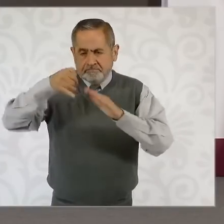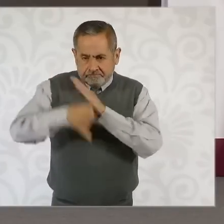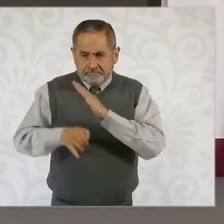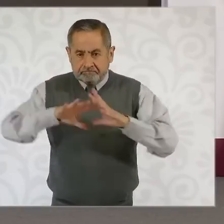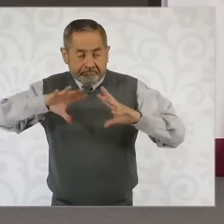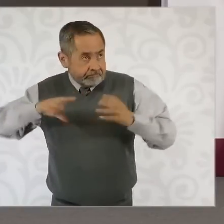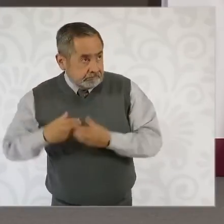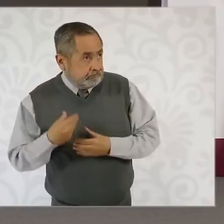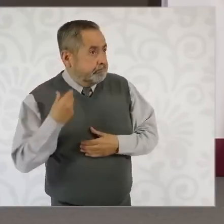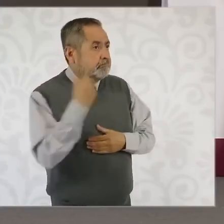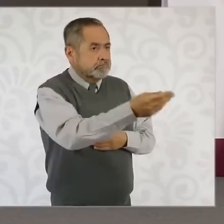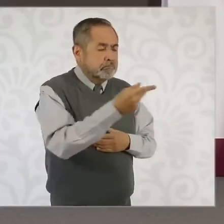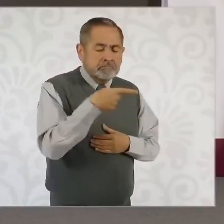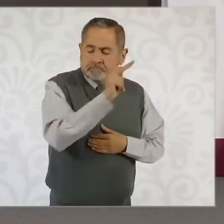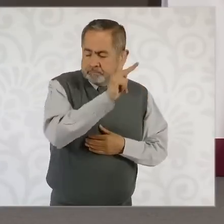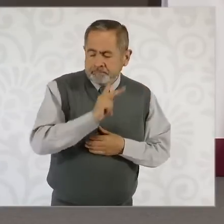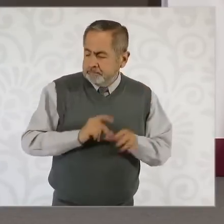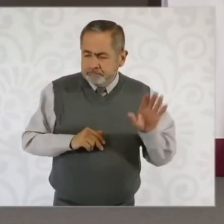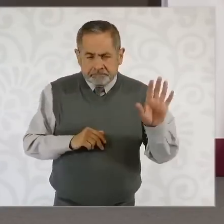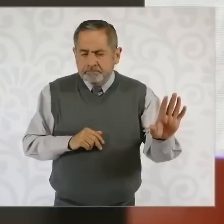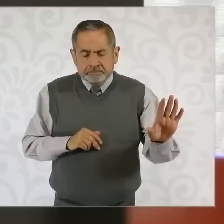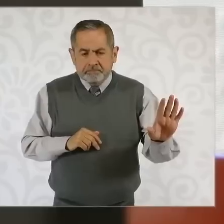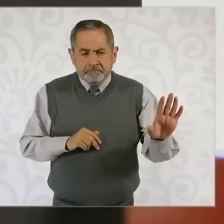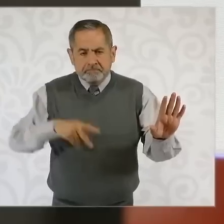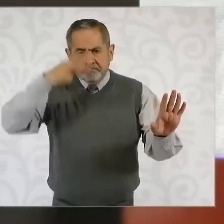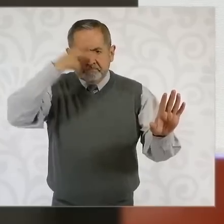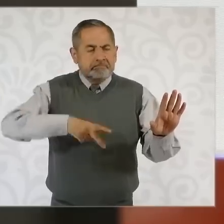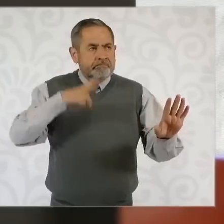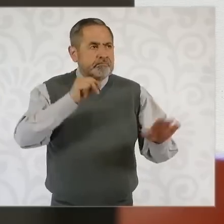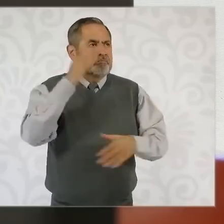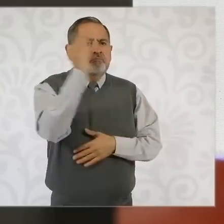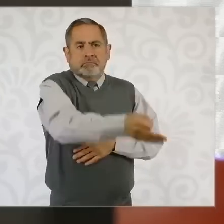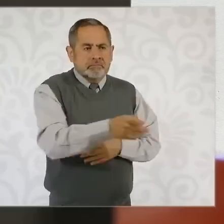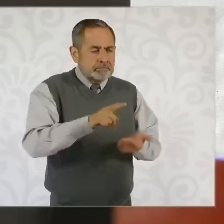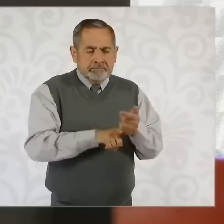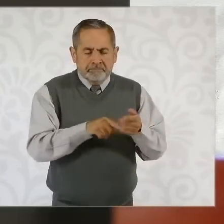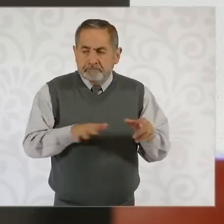requieren pero bajo ninguna circunstancia México acepta que se renombre cualquier zona geográfica